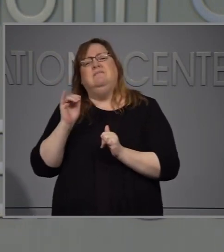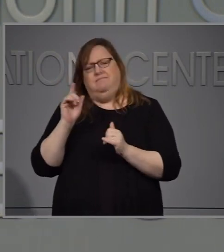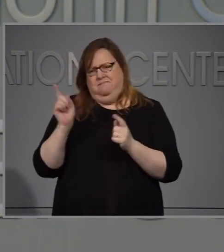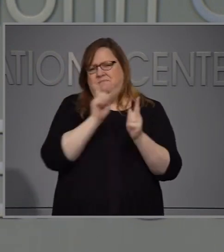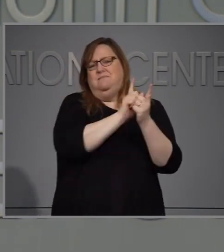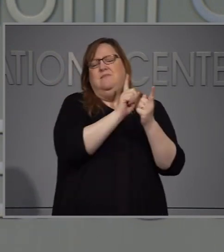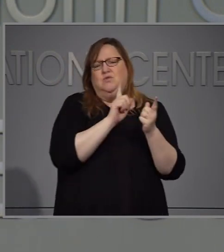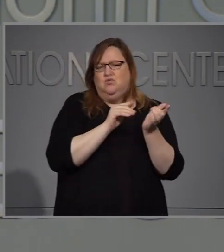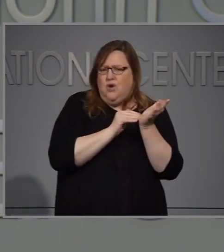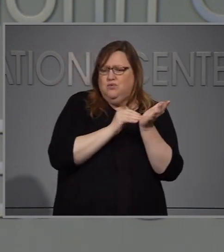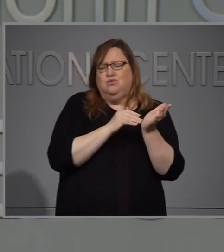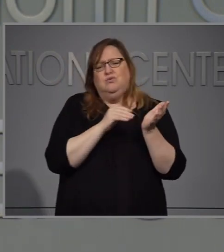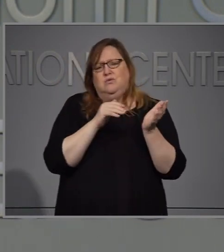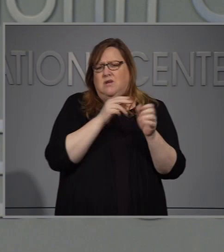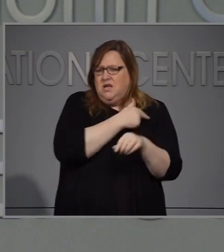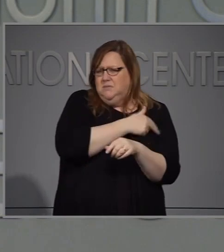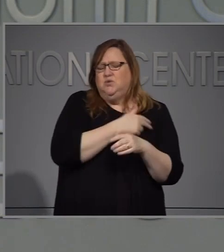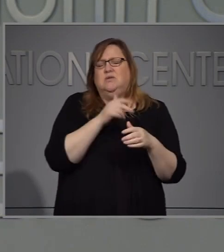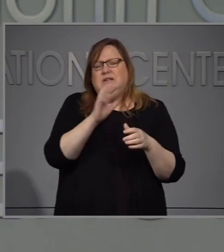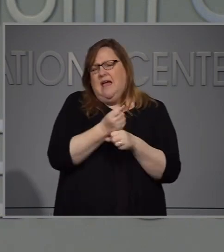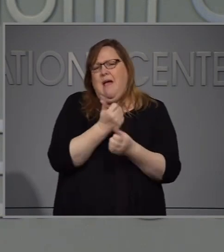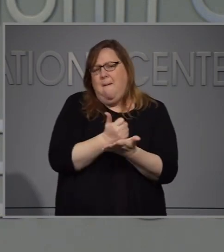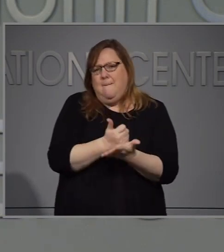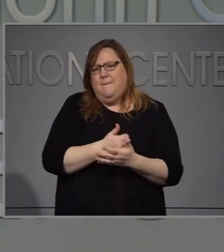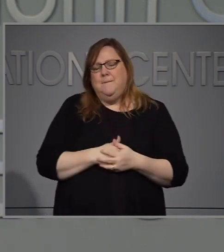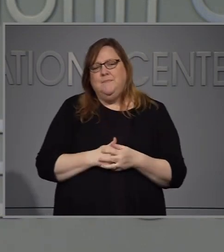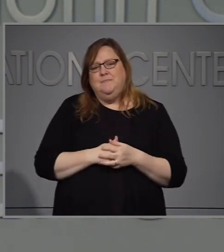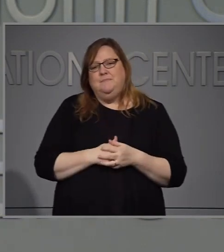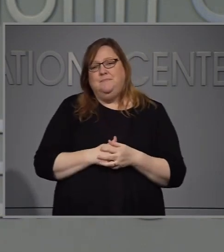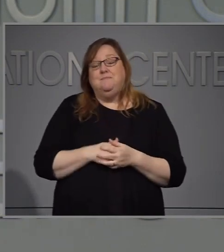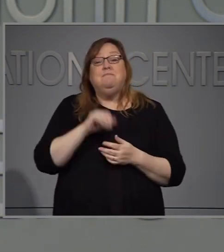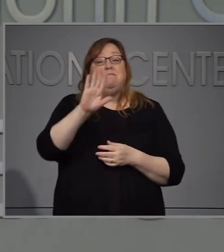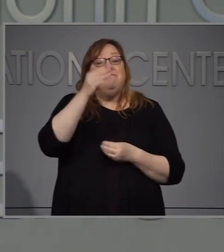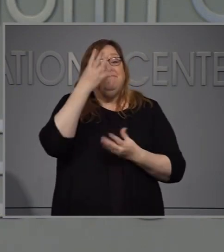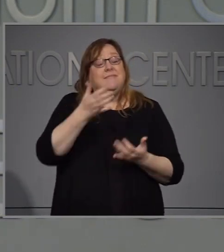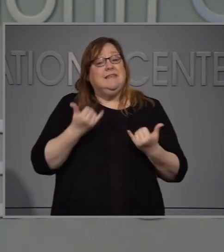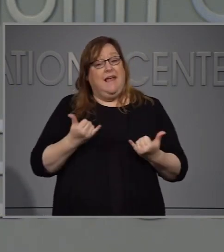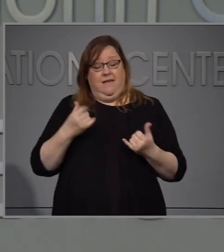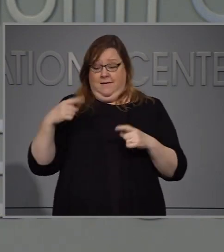el día de hoy es el día número ciento quince de que se activó el centro estatal de